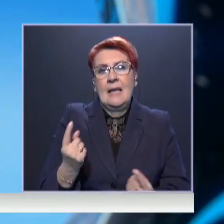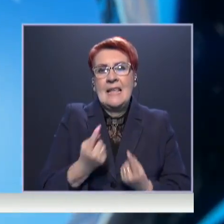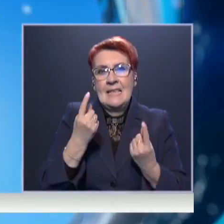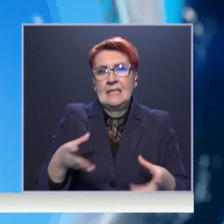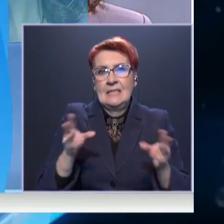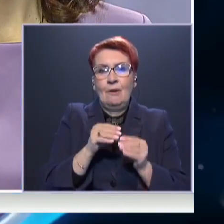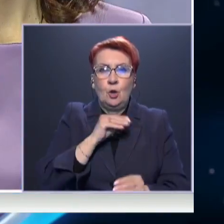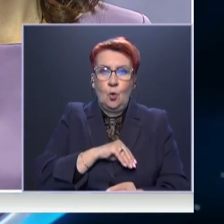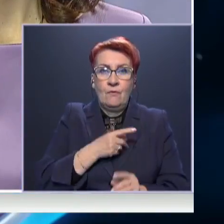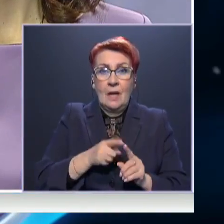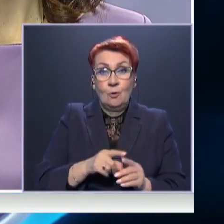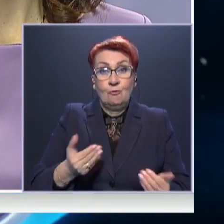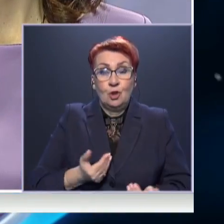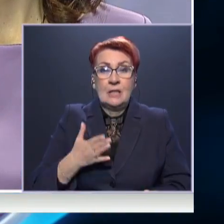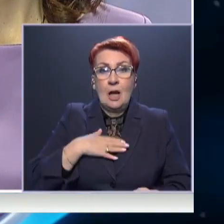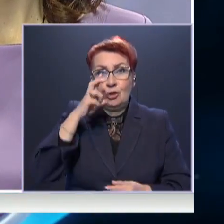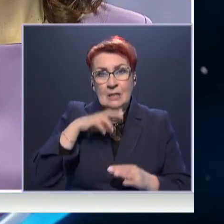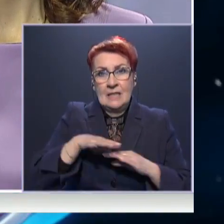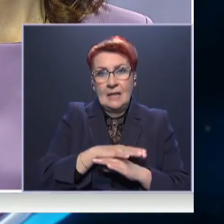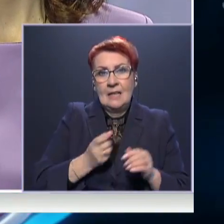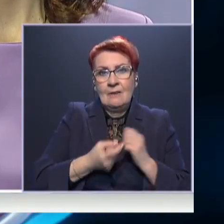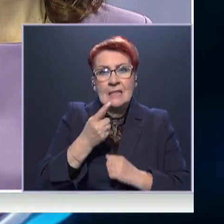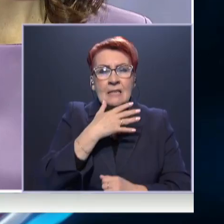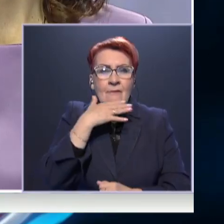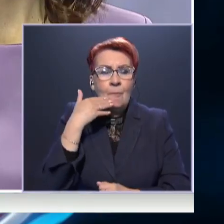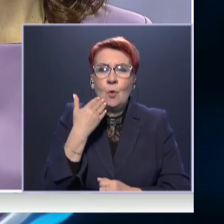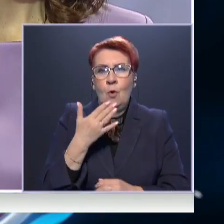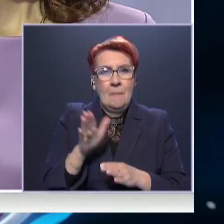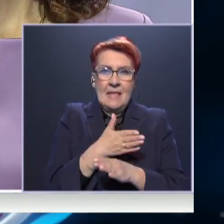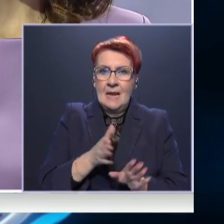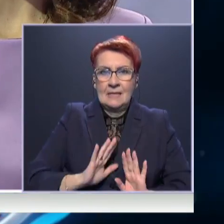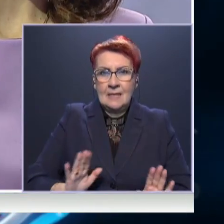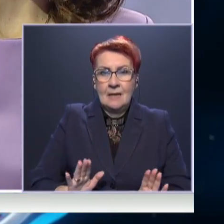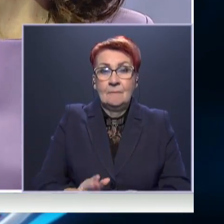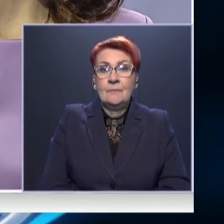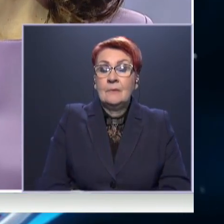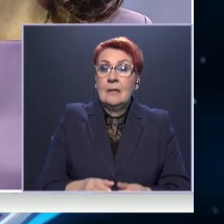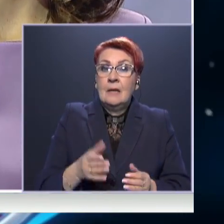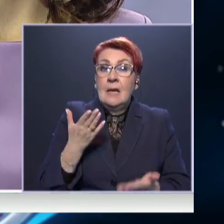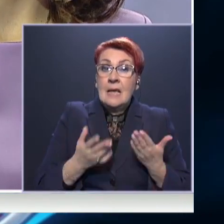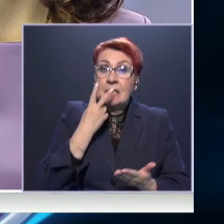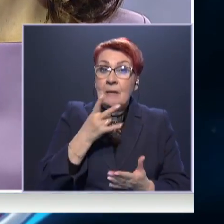в жизни нашей страны являются во многом не разделенными Вот как раз если смотреть на праздники которые Мы